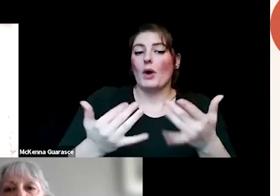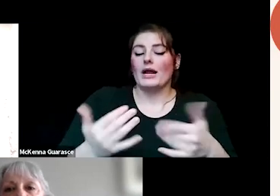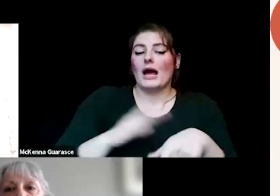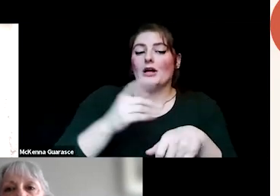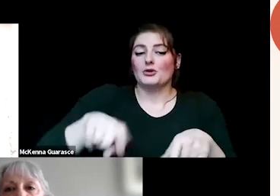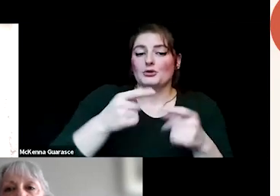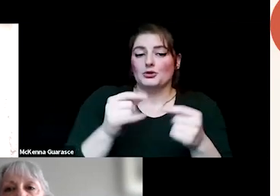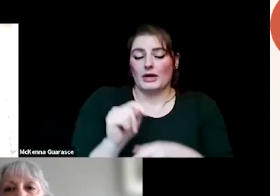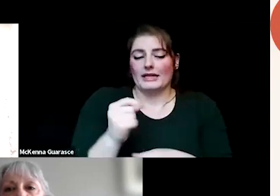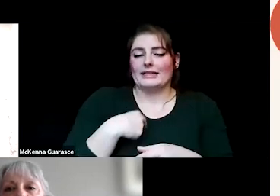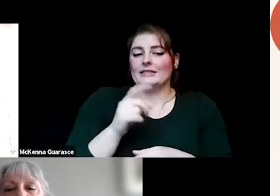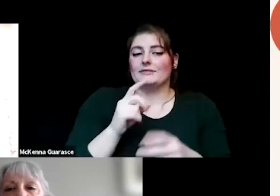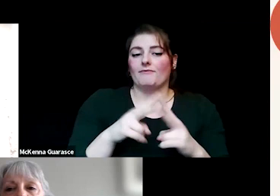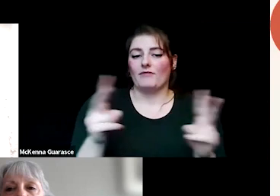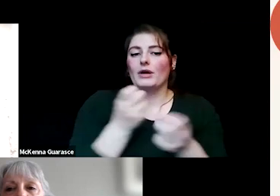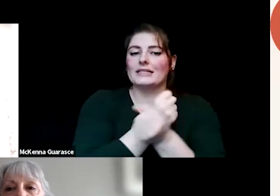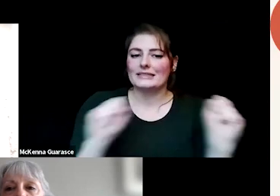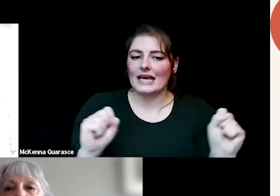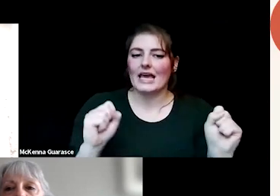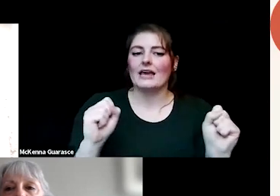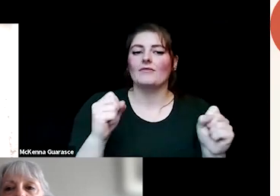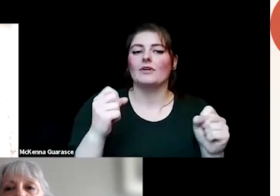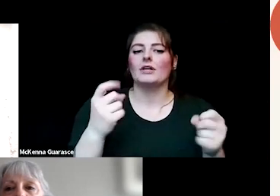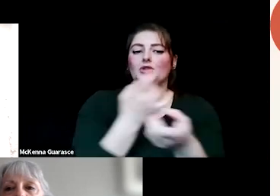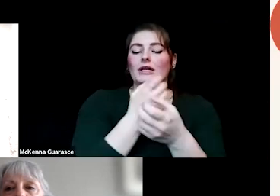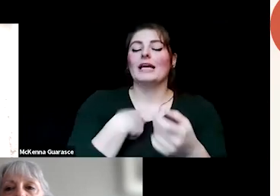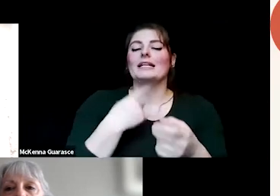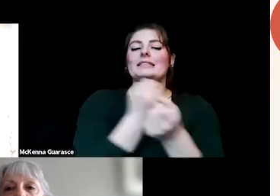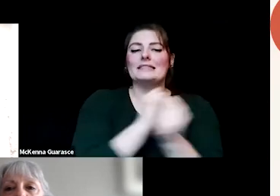y es seguro salvar vidas.